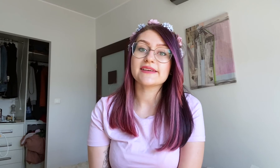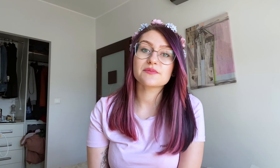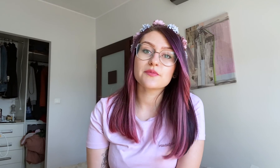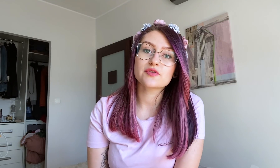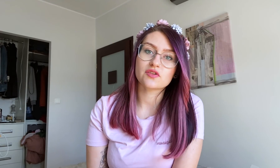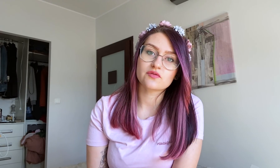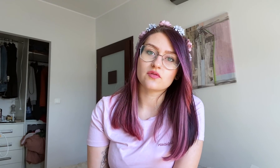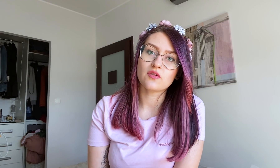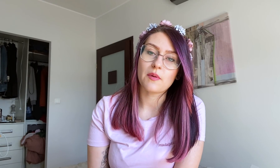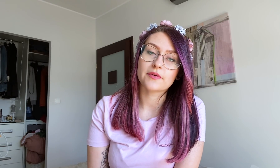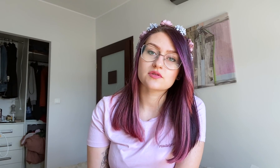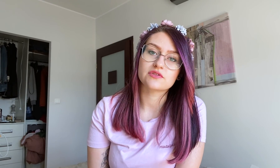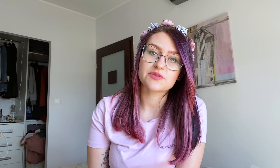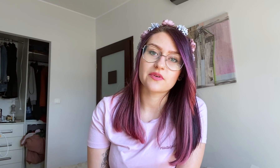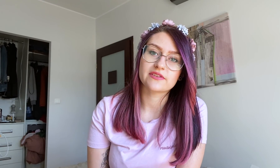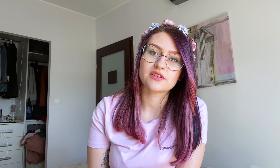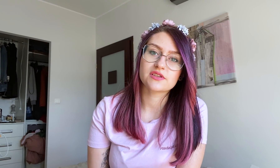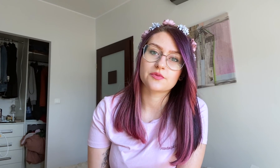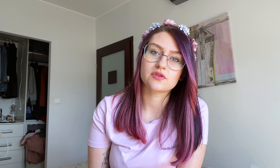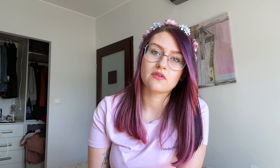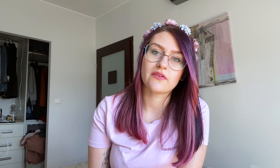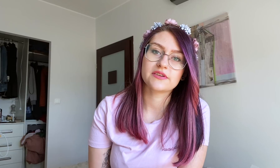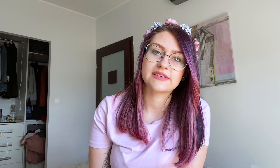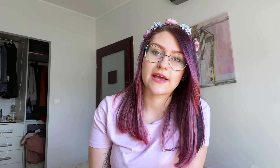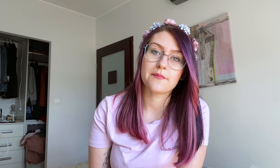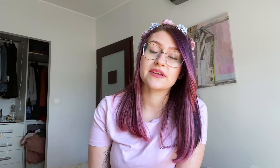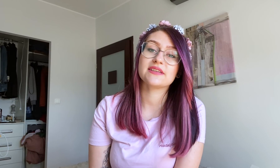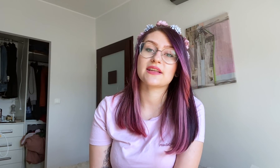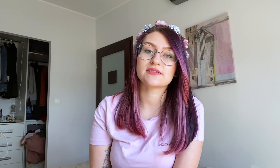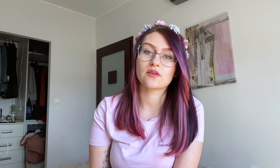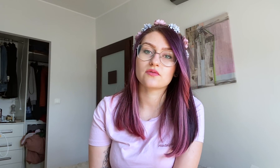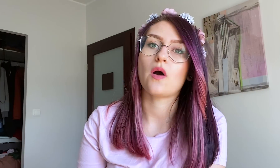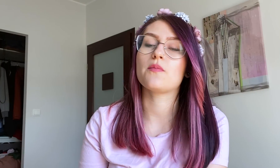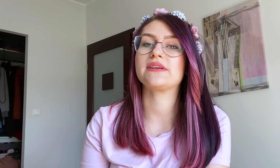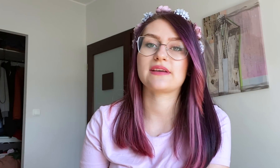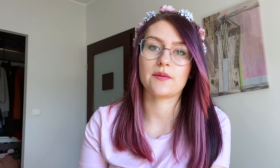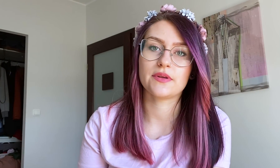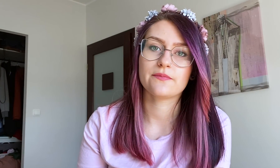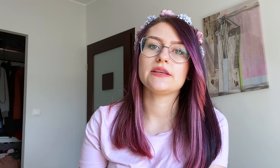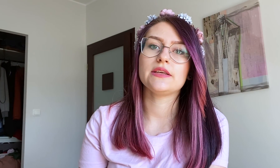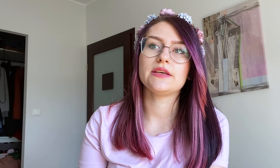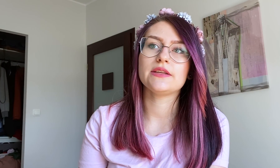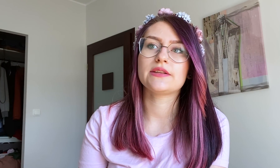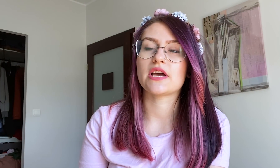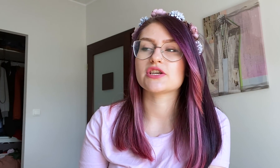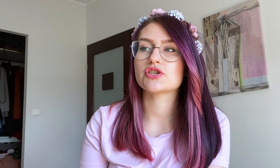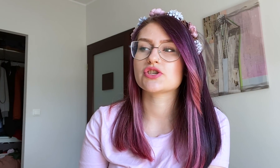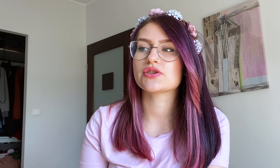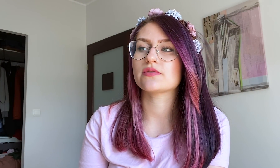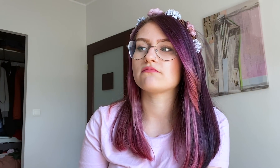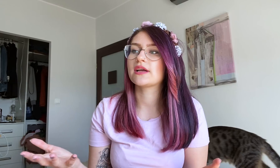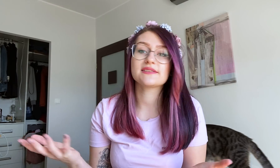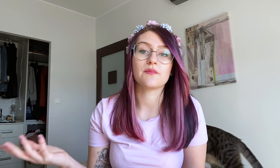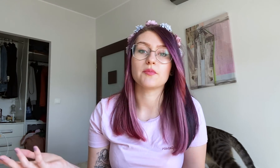Na samym początku po prostu nasz prowadzący posiłkował się prezentacją, obrazkami i też... gestami.